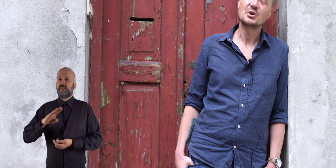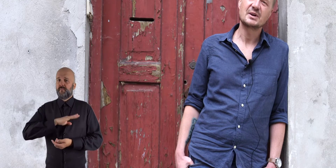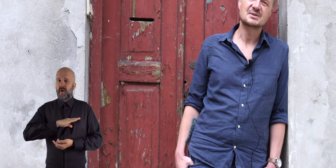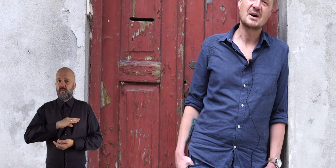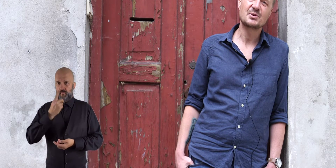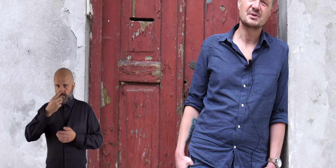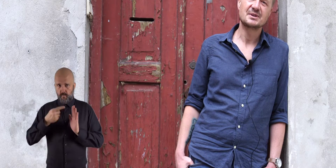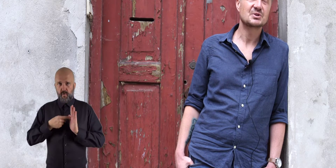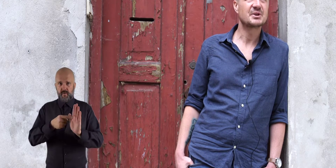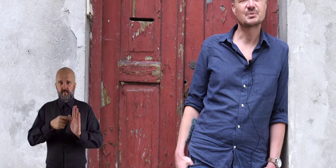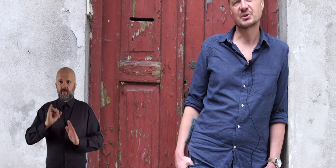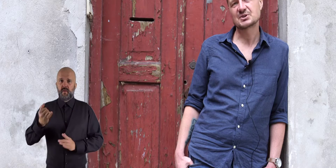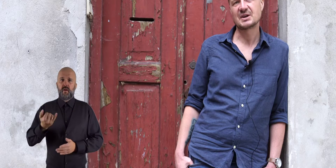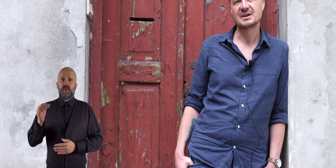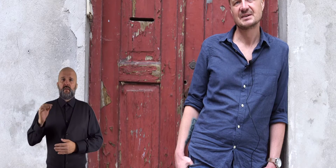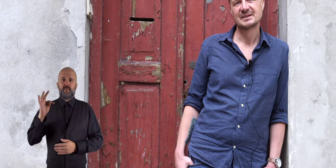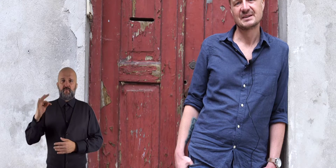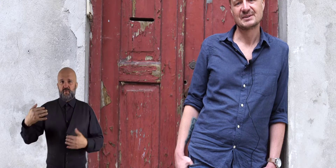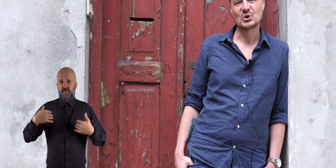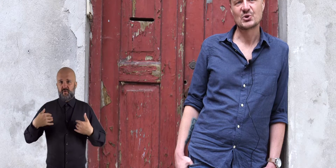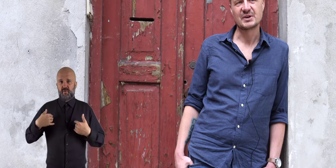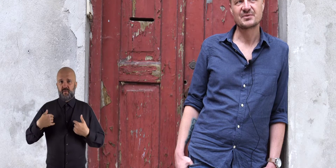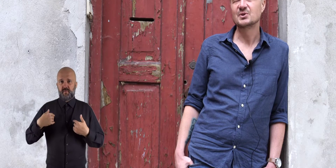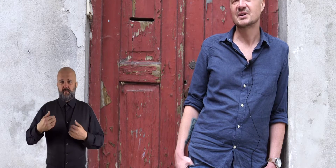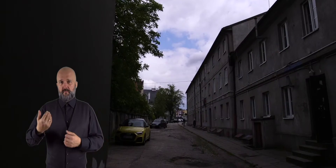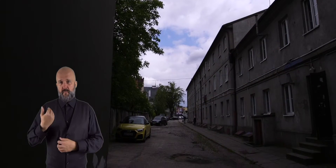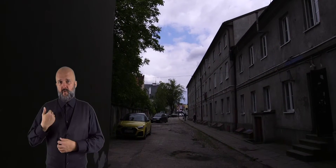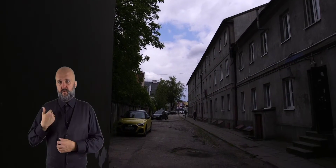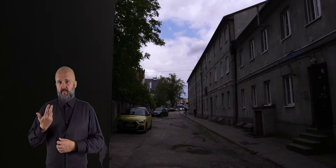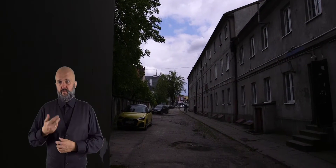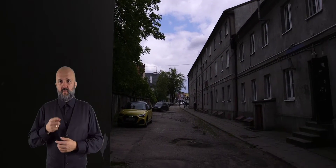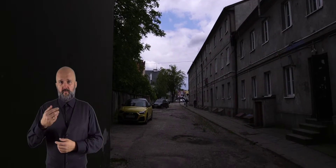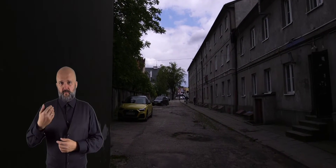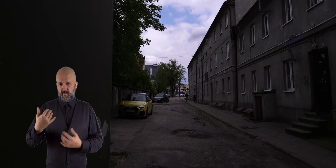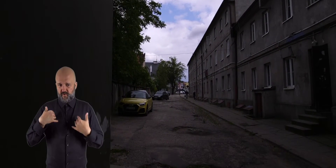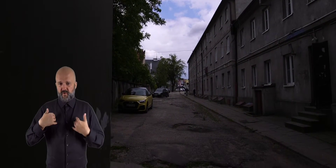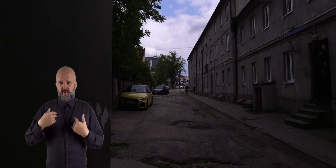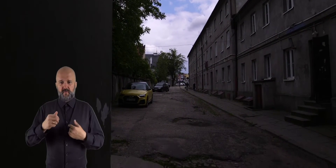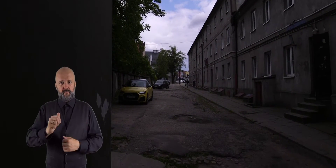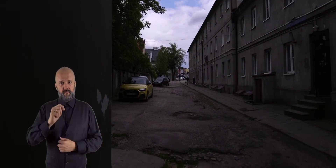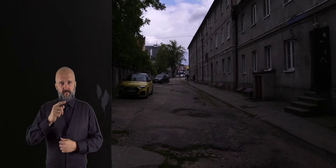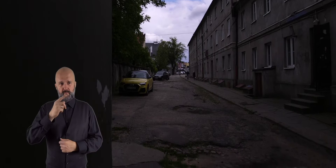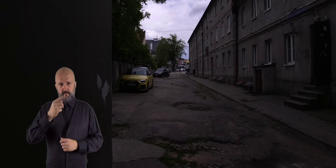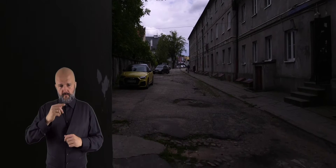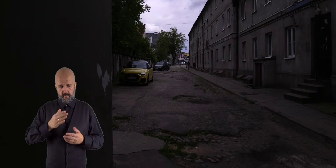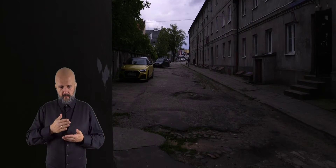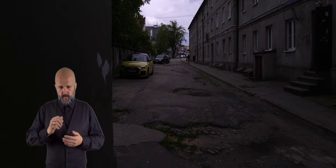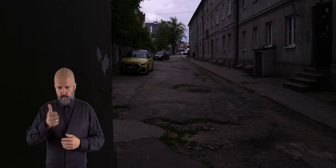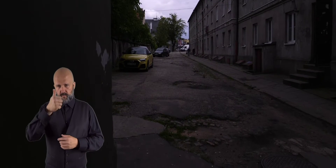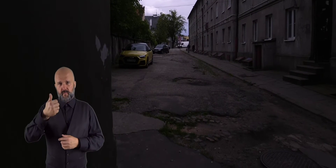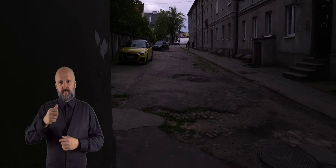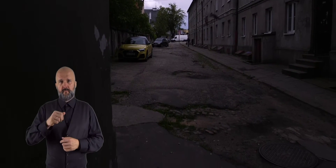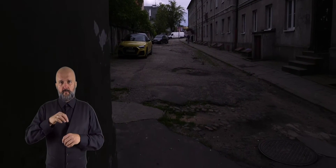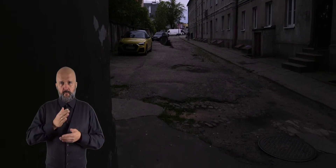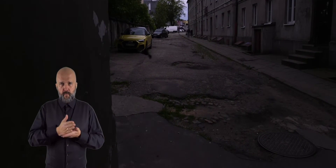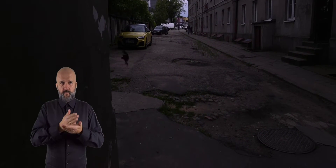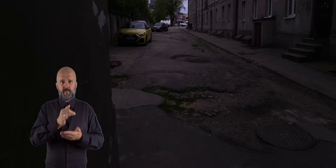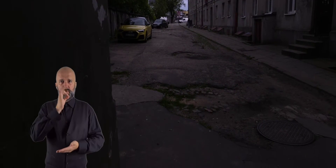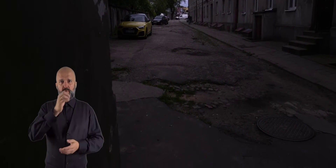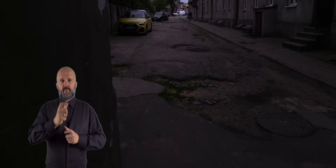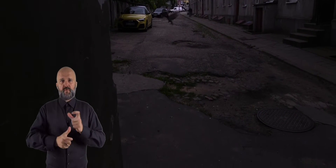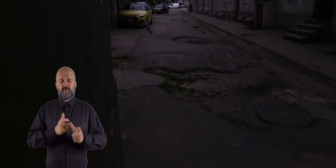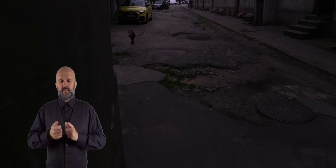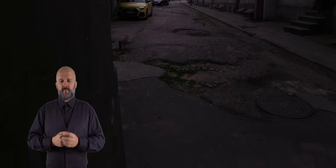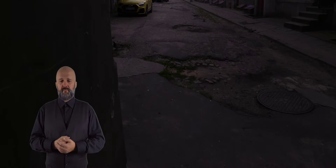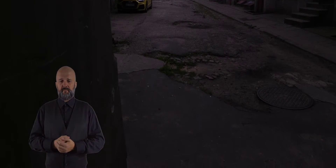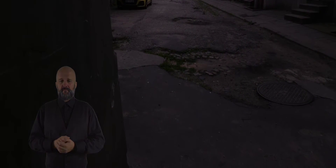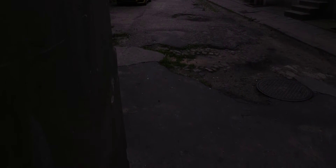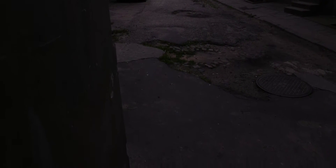I to jak zmarł jeszcze bardziej podkreśla to, jak wyglądało jego życie - życie, które stało na pojęciu pomocy i dobroczynność.